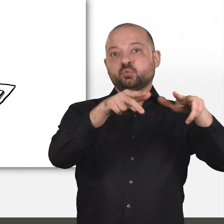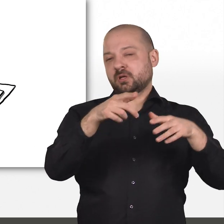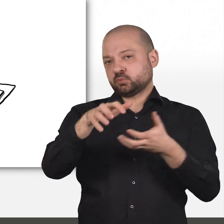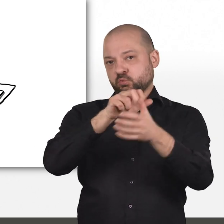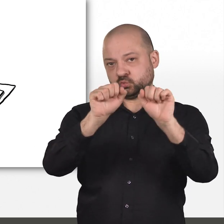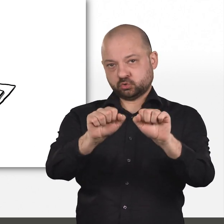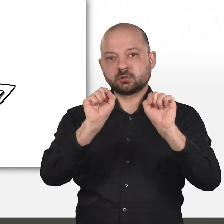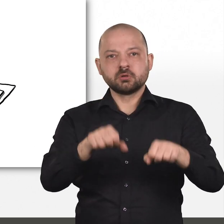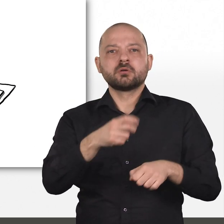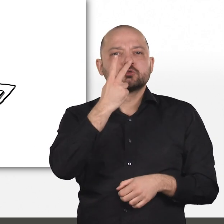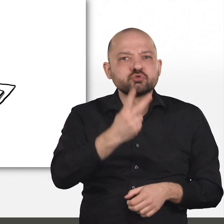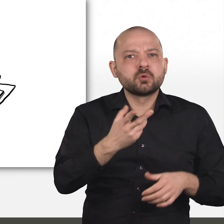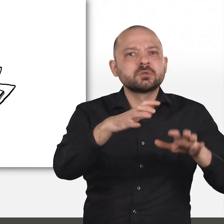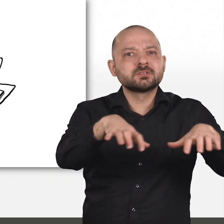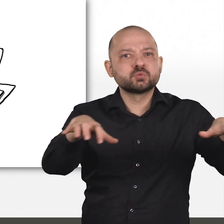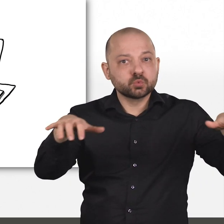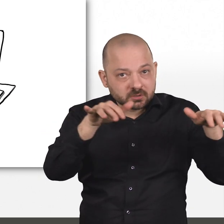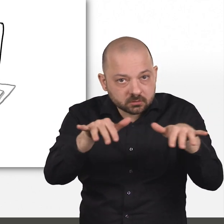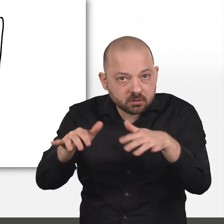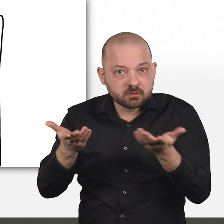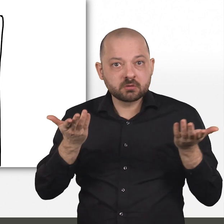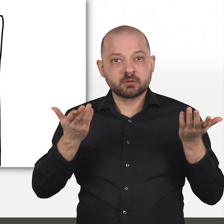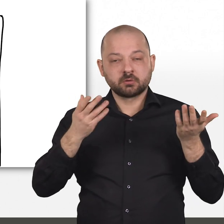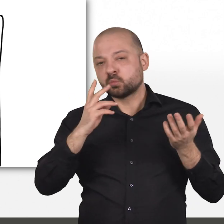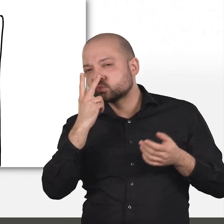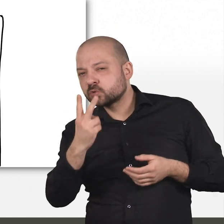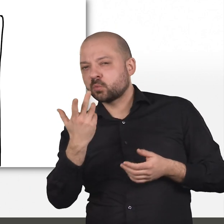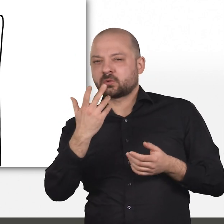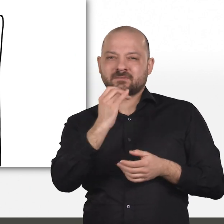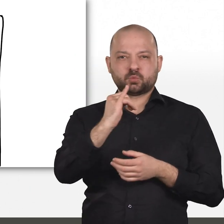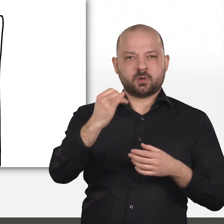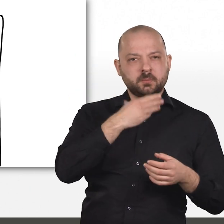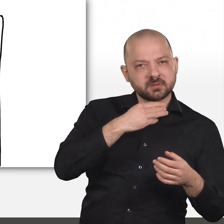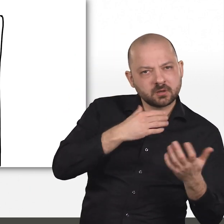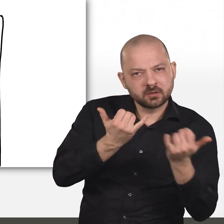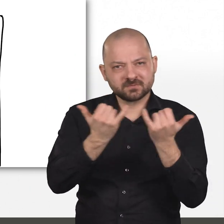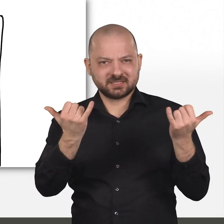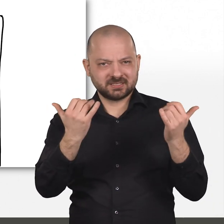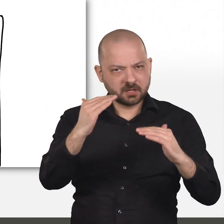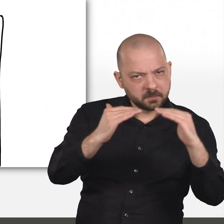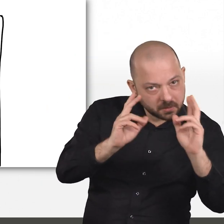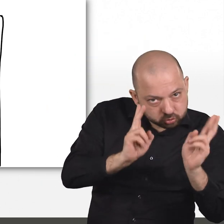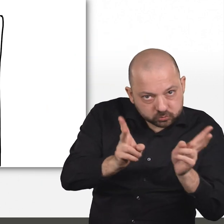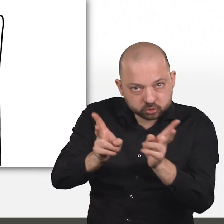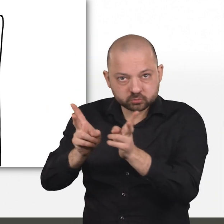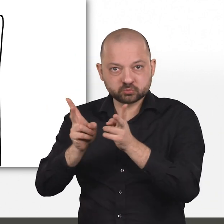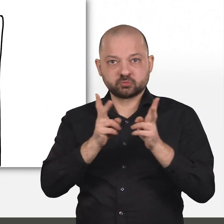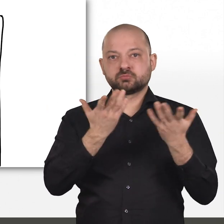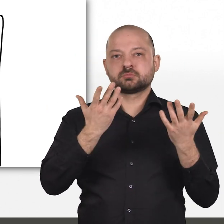können damit ihre vorhandenen Ressourcen mit dem individuellen Bedarf in einer Notlage abgleichen. Im Mittelpunkt stehen dabei die Fragen: